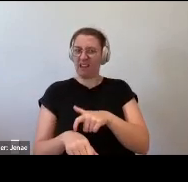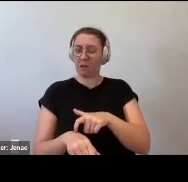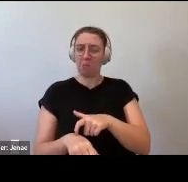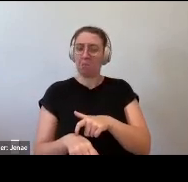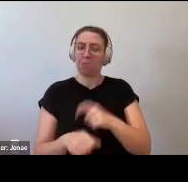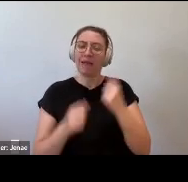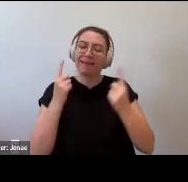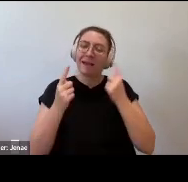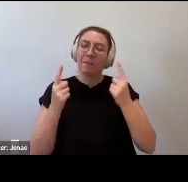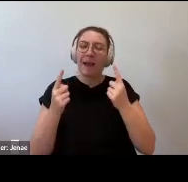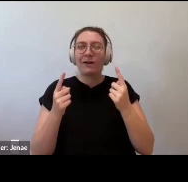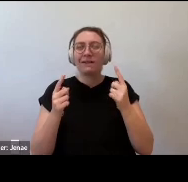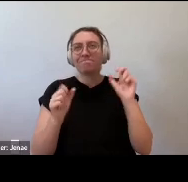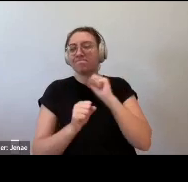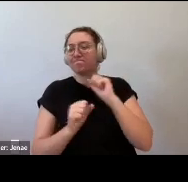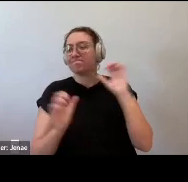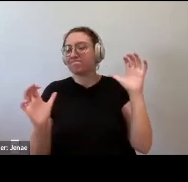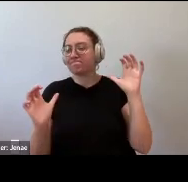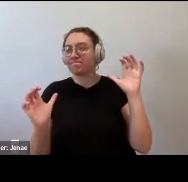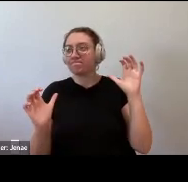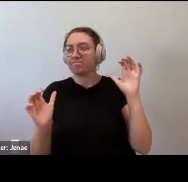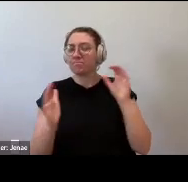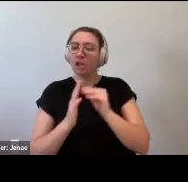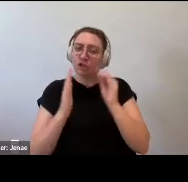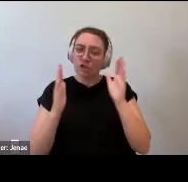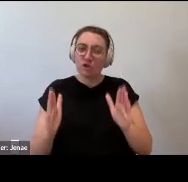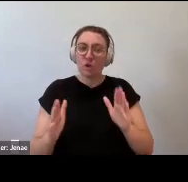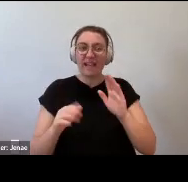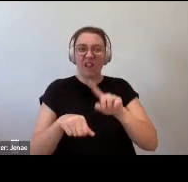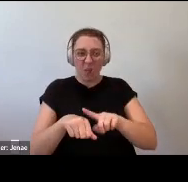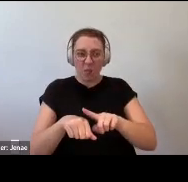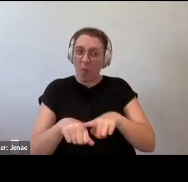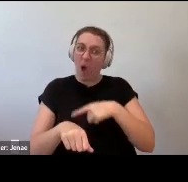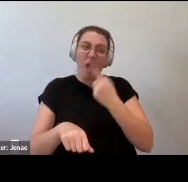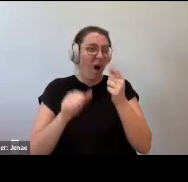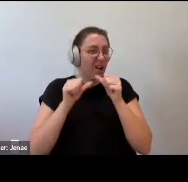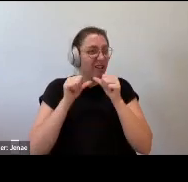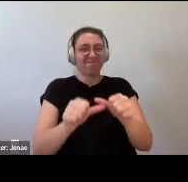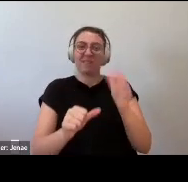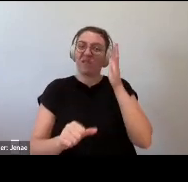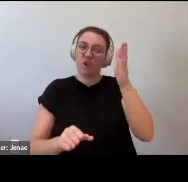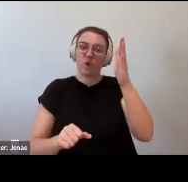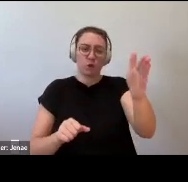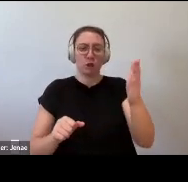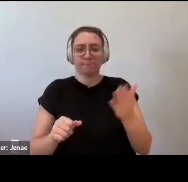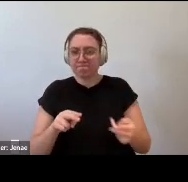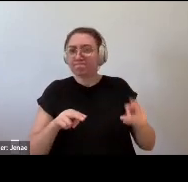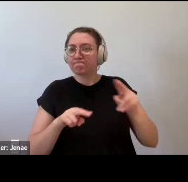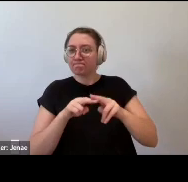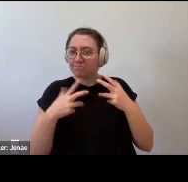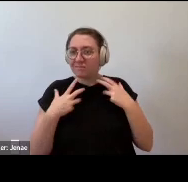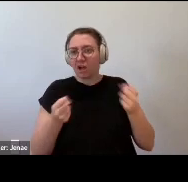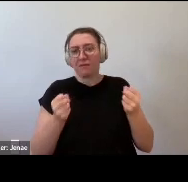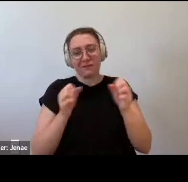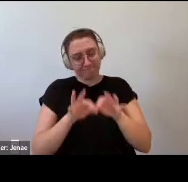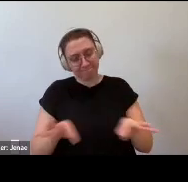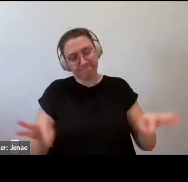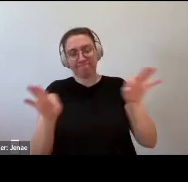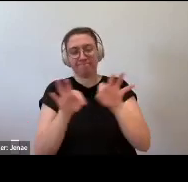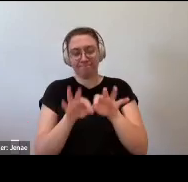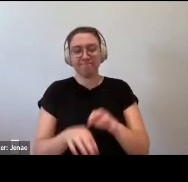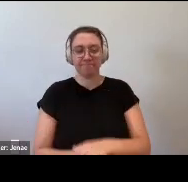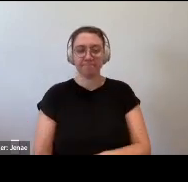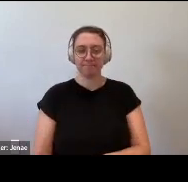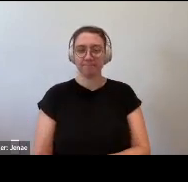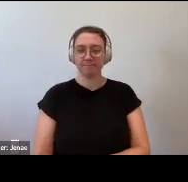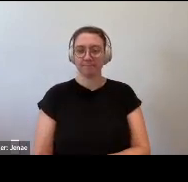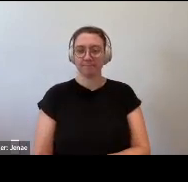en el futuro a largo plazo del estudiante. Fomentar esa confianza es fundamental.